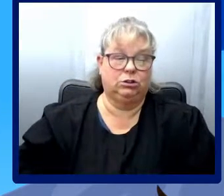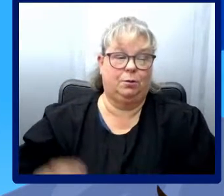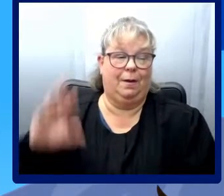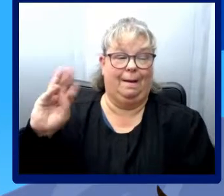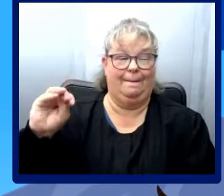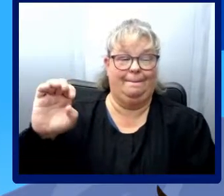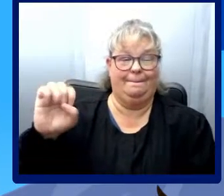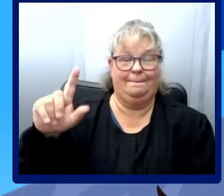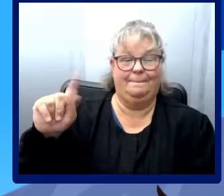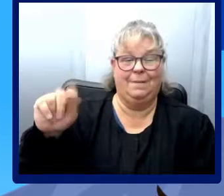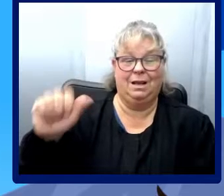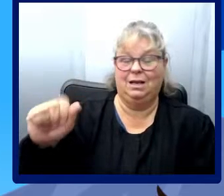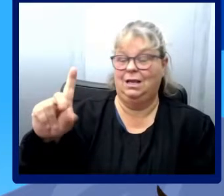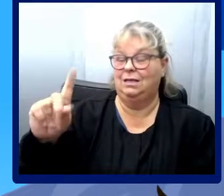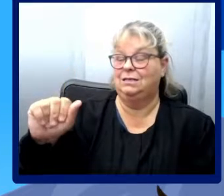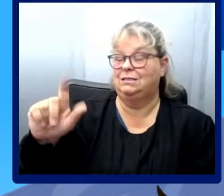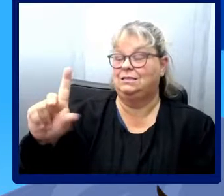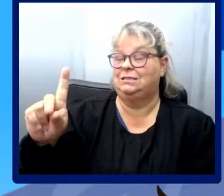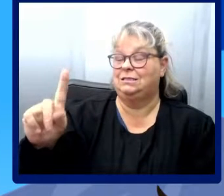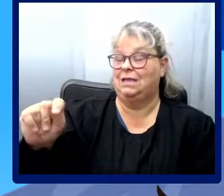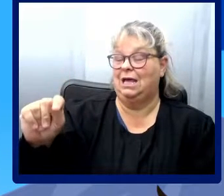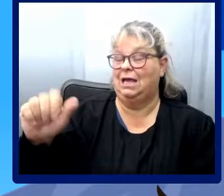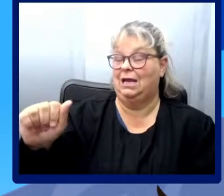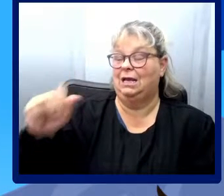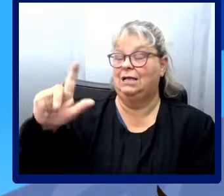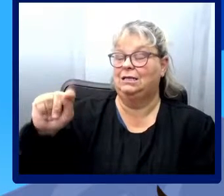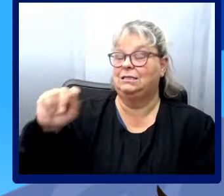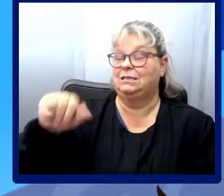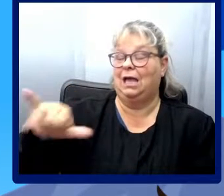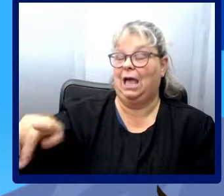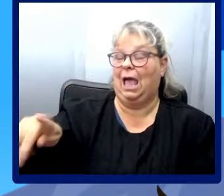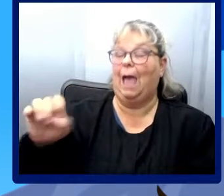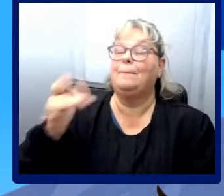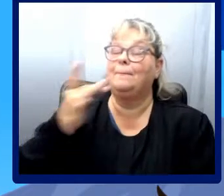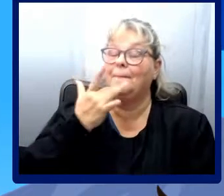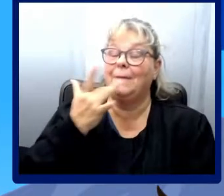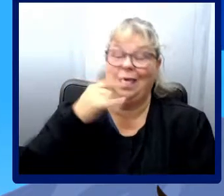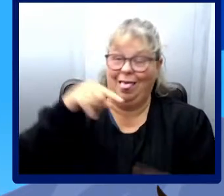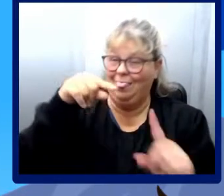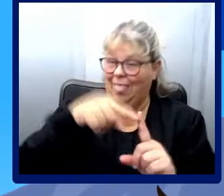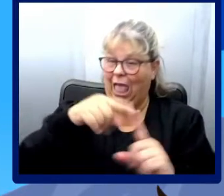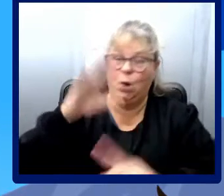y recopila información sobre todos los que deben ser notificados cuando ocurre un error de flujo.